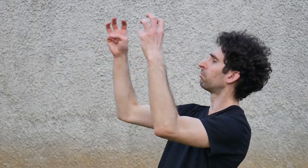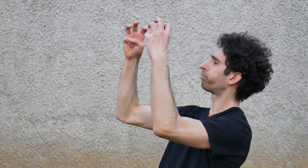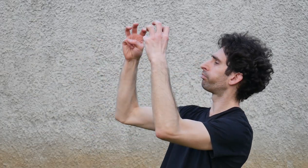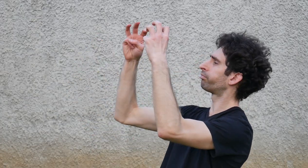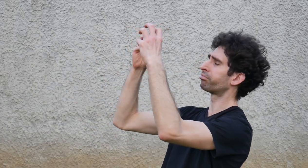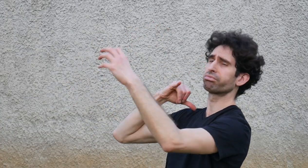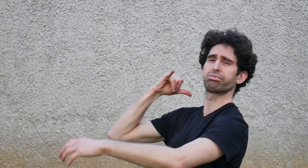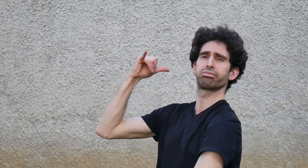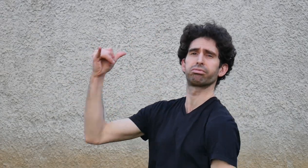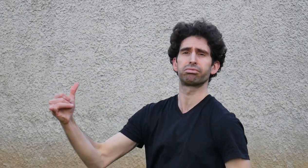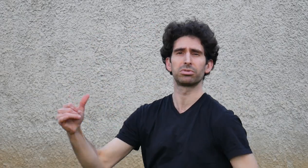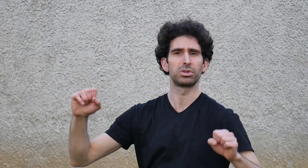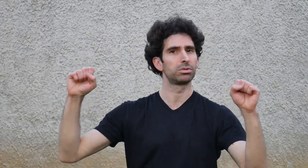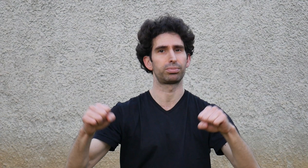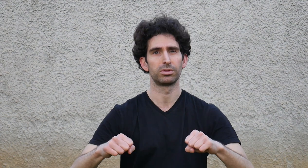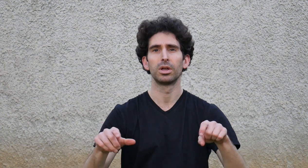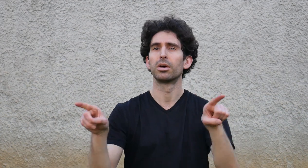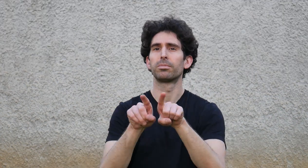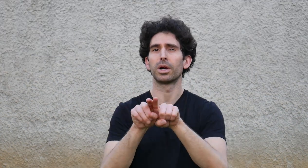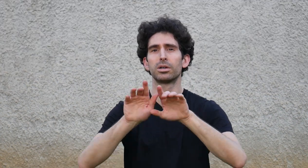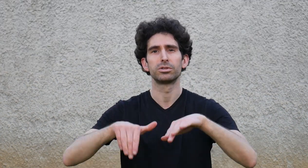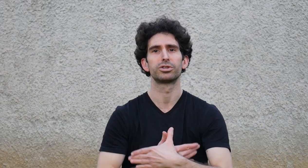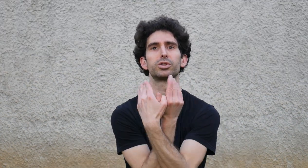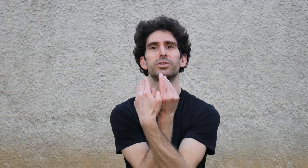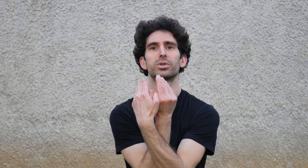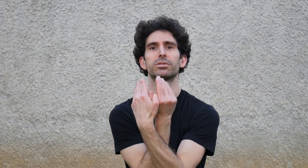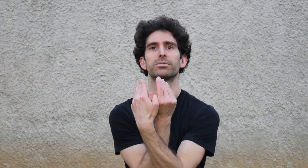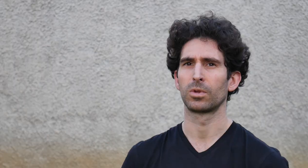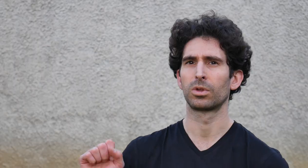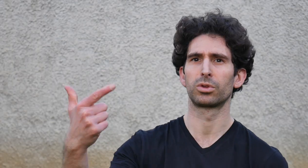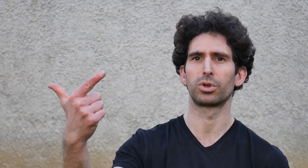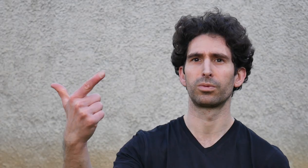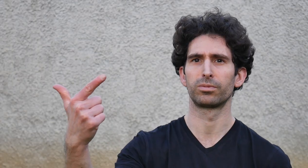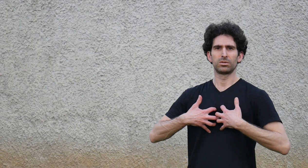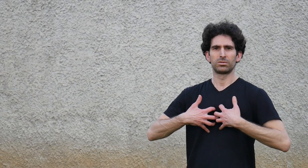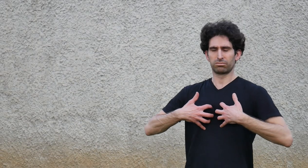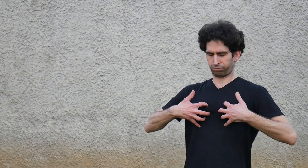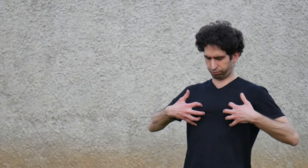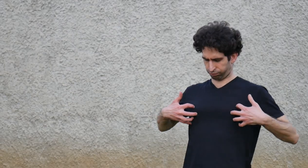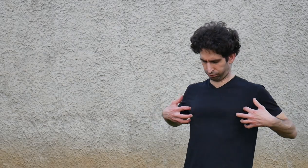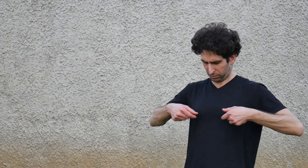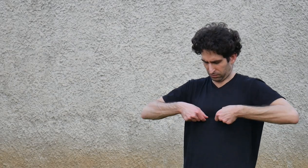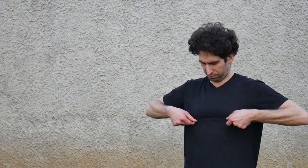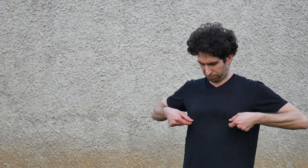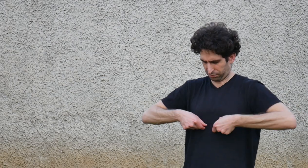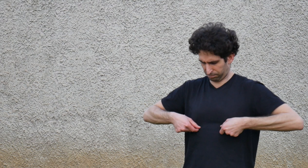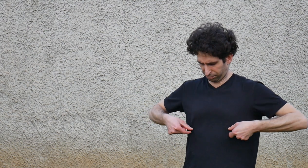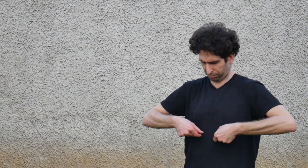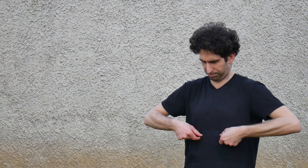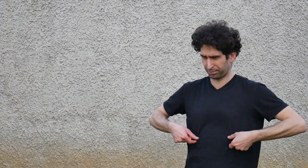et ils peuvent rester accrochés longtemps comme les chauves-souris. *Cage thoracique* *Côtes*